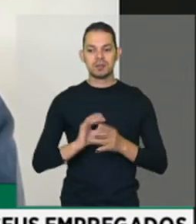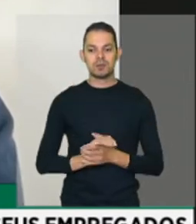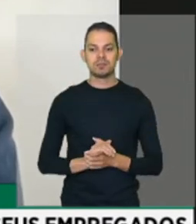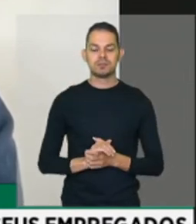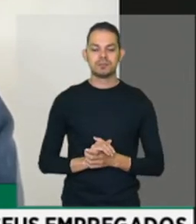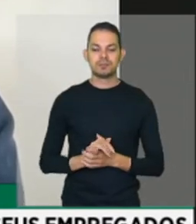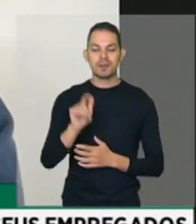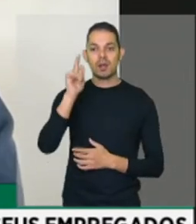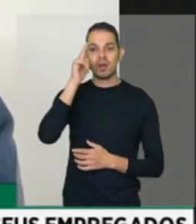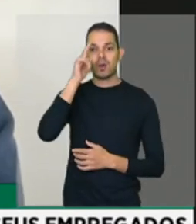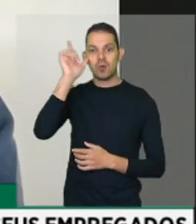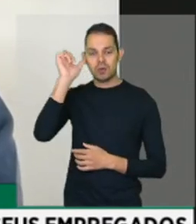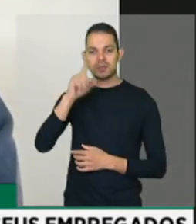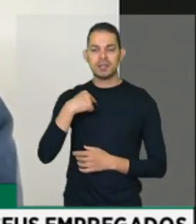REGISTRO E UM PEDIDO MUITO ESPECIAL. ONTEM NÓS FICAMOS